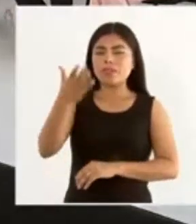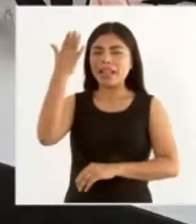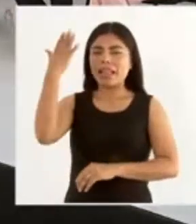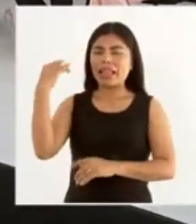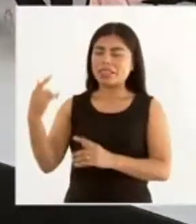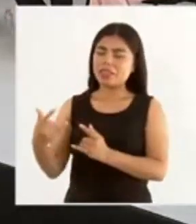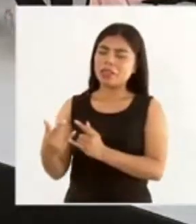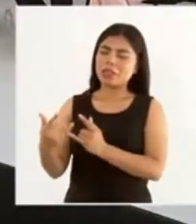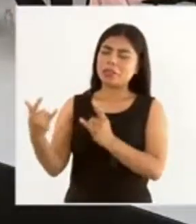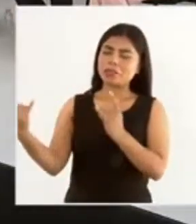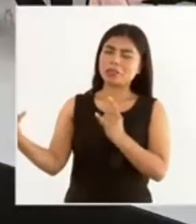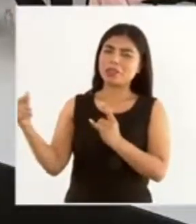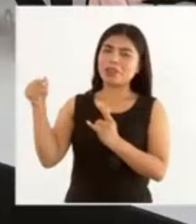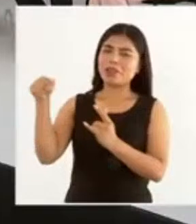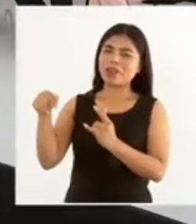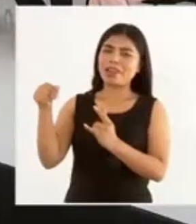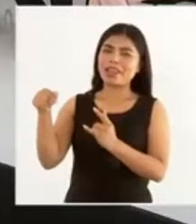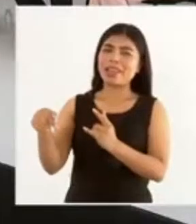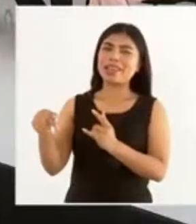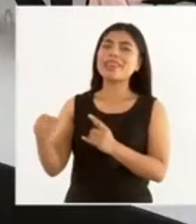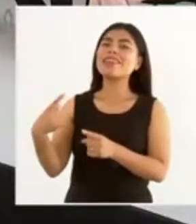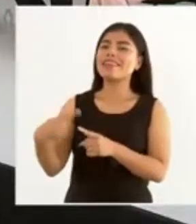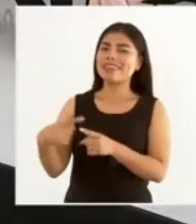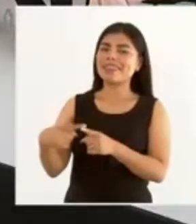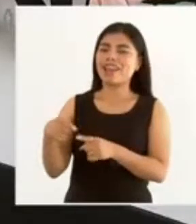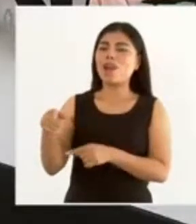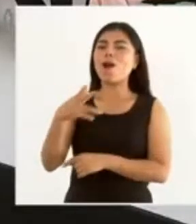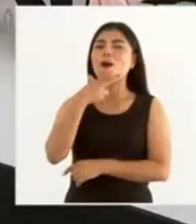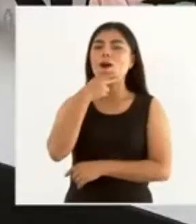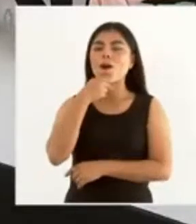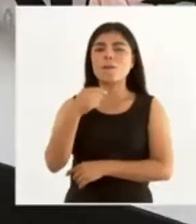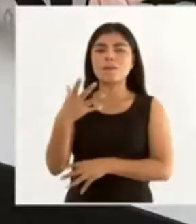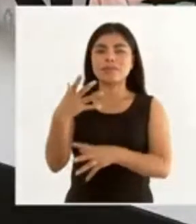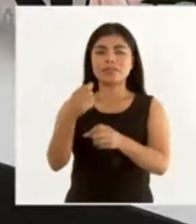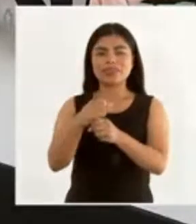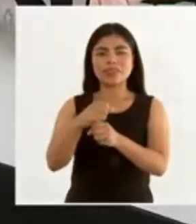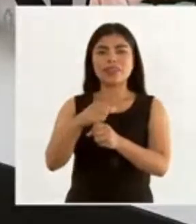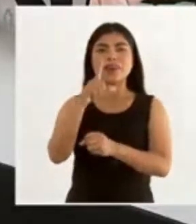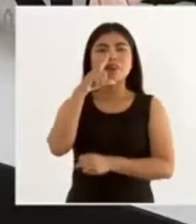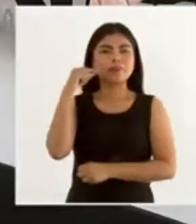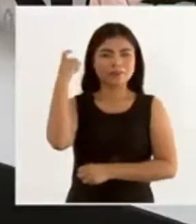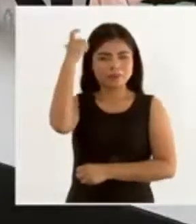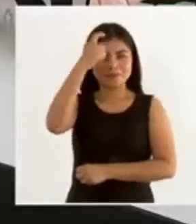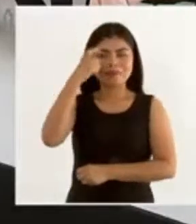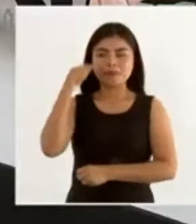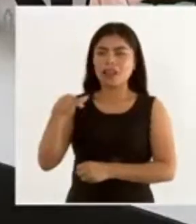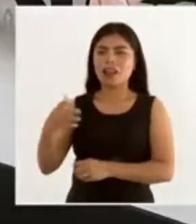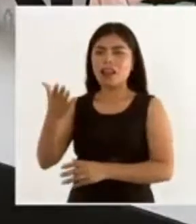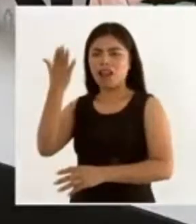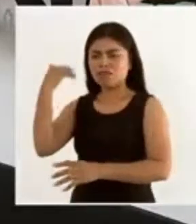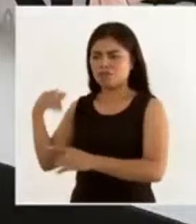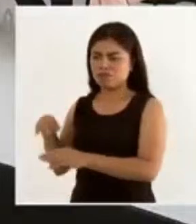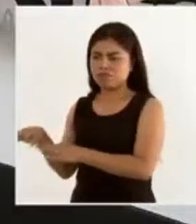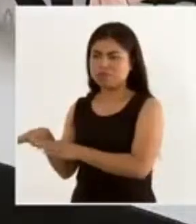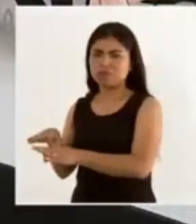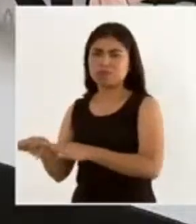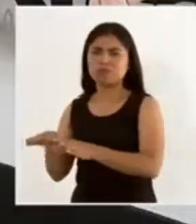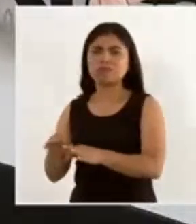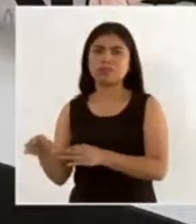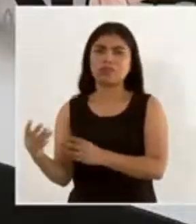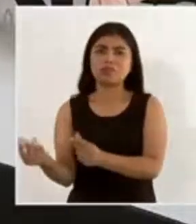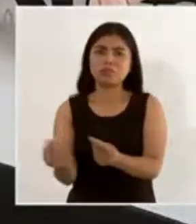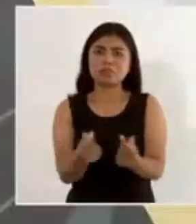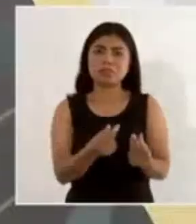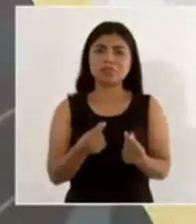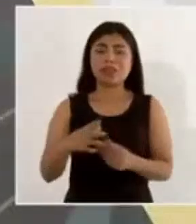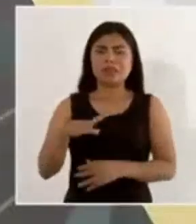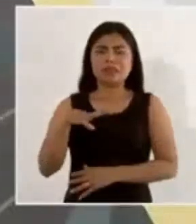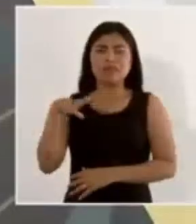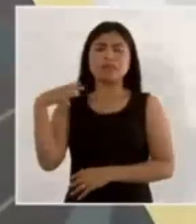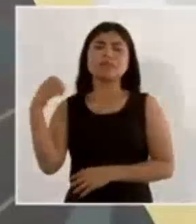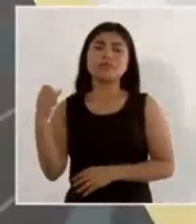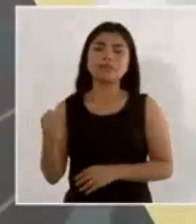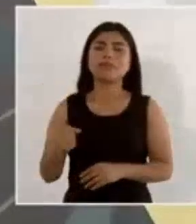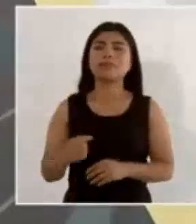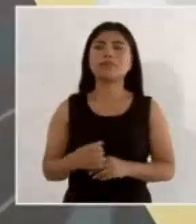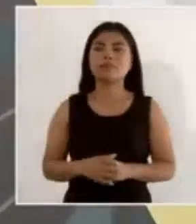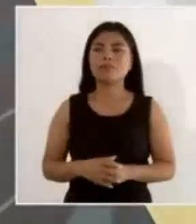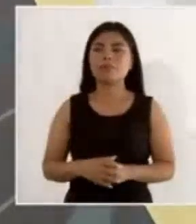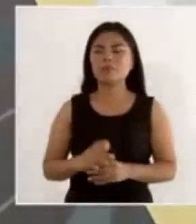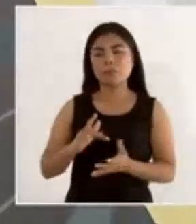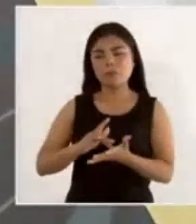hoy gobernador del estado de Tabasco, Javier May, muchas gracias por todo tu trabajo.